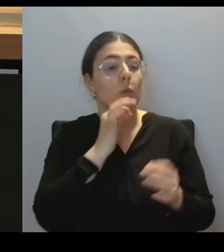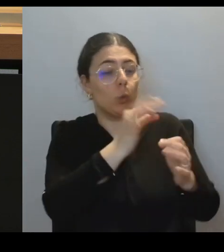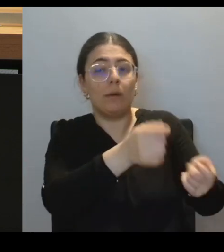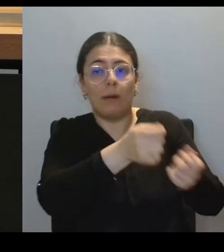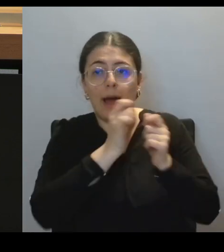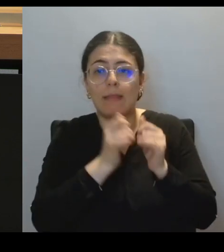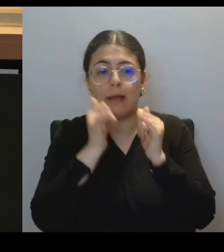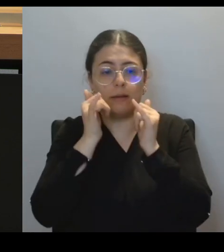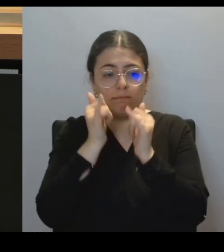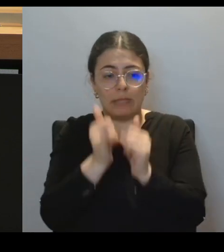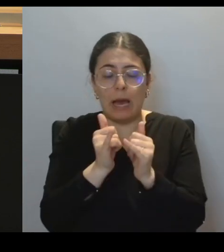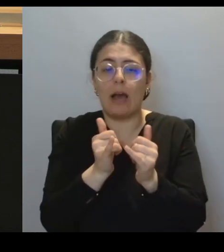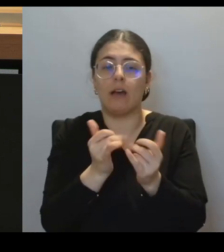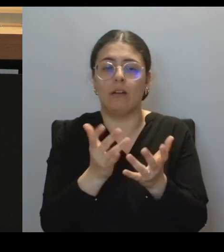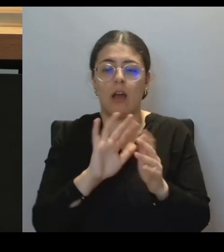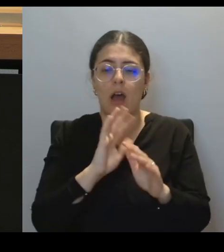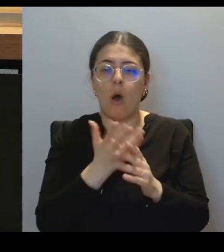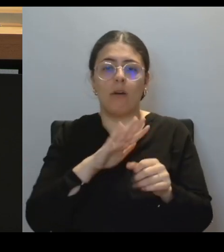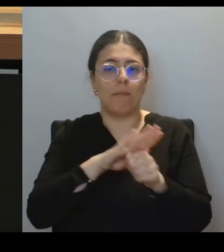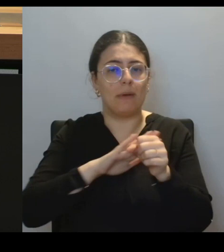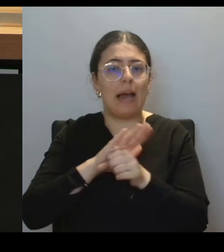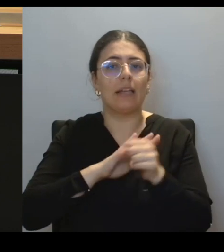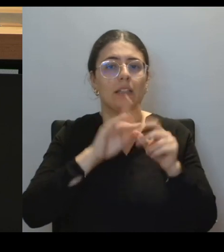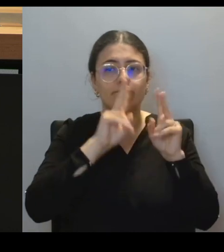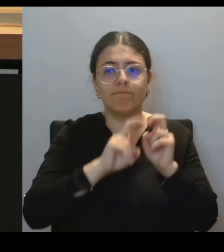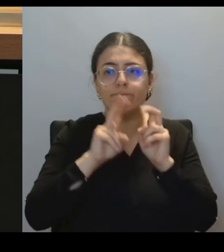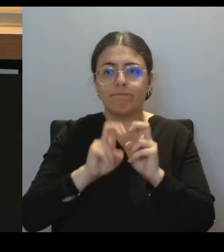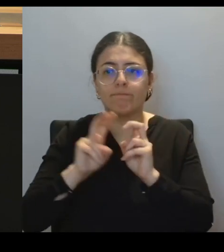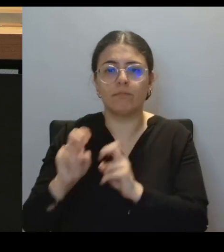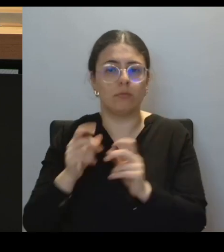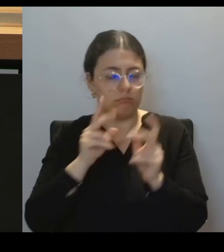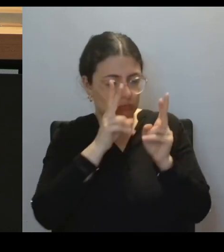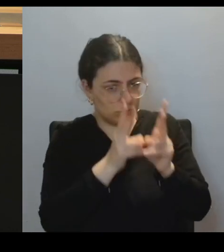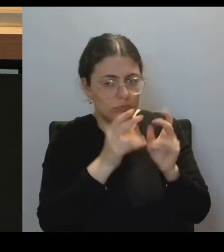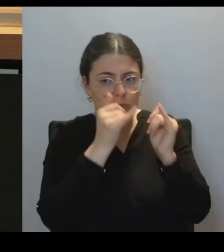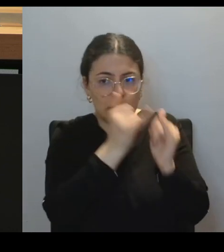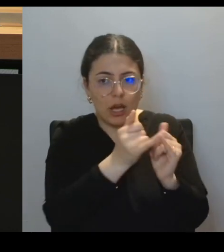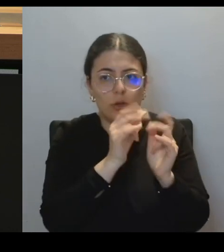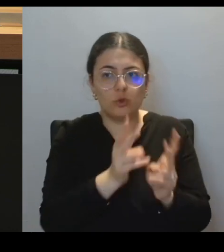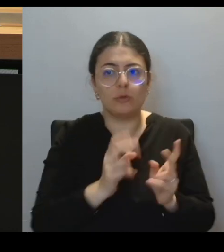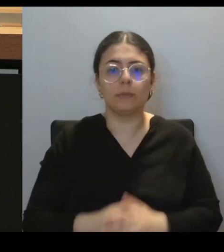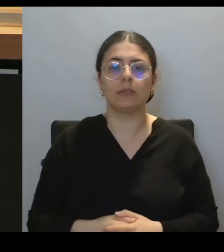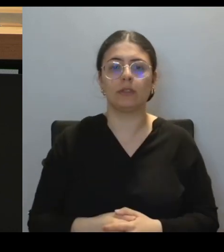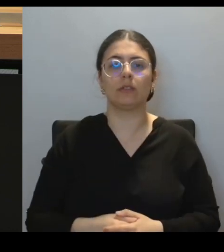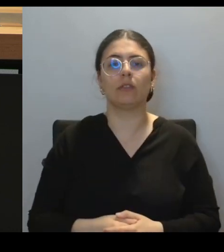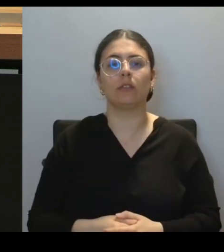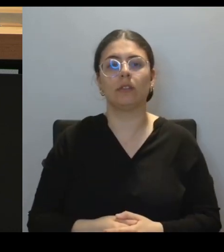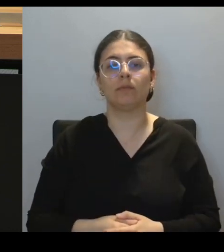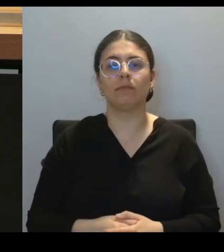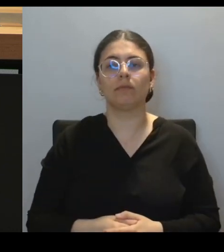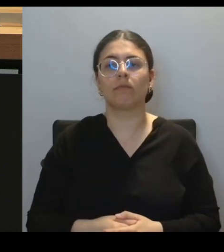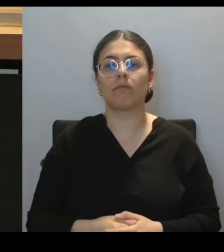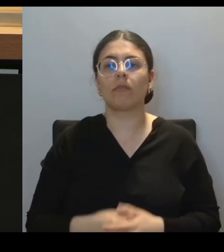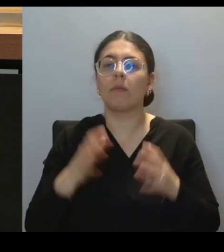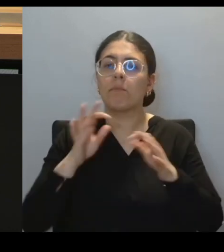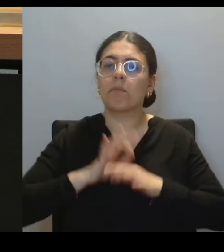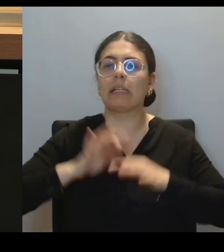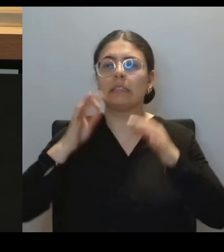Völlig richtig. Noch besser wäre vielleicht von Anfang an eine vernünftige Wirtschaftsförderung zu betreiben. Und Wirtschaftspolitik.